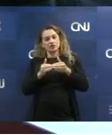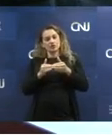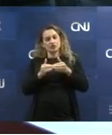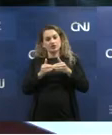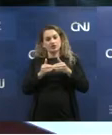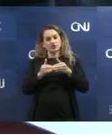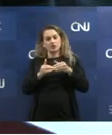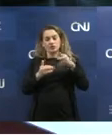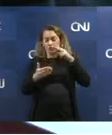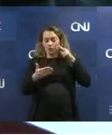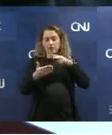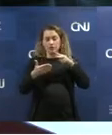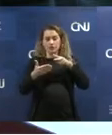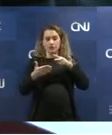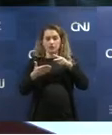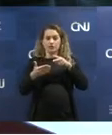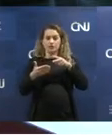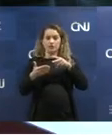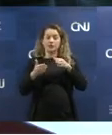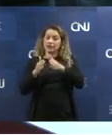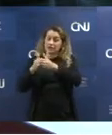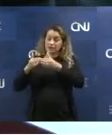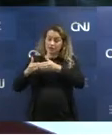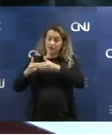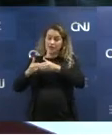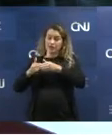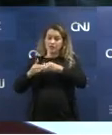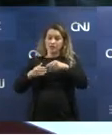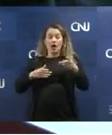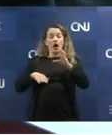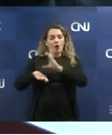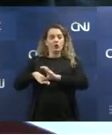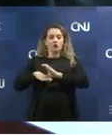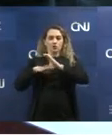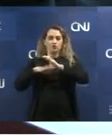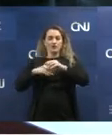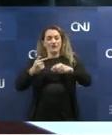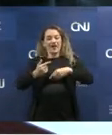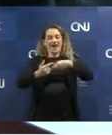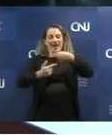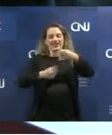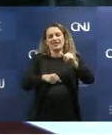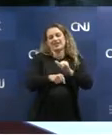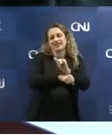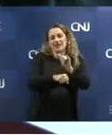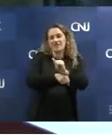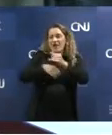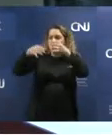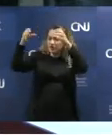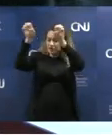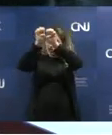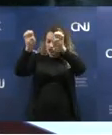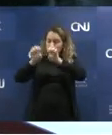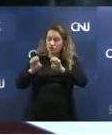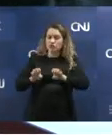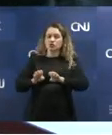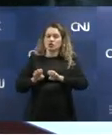Mas que vai além da questão da falta de estrutura, dizia cabe ao juiz fazer a gestão. E,